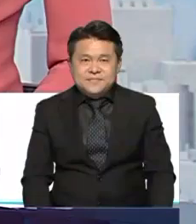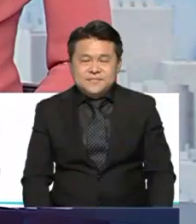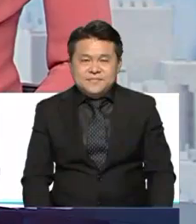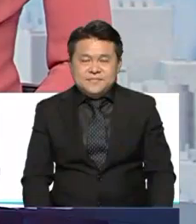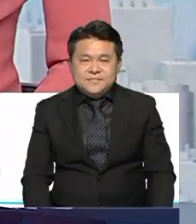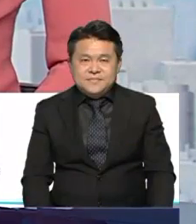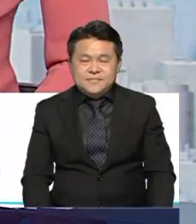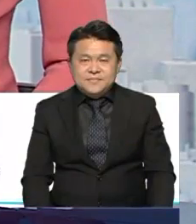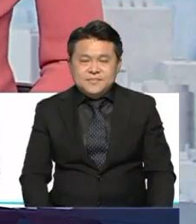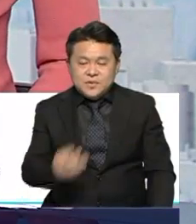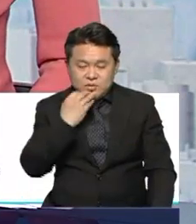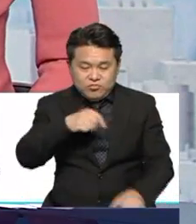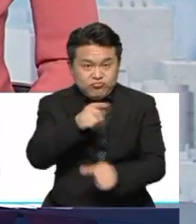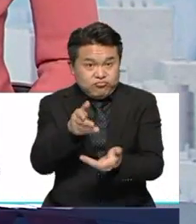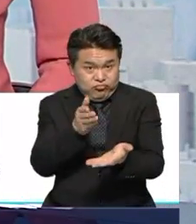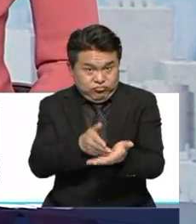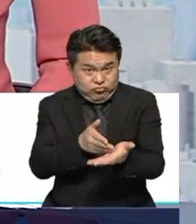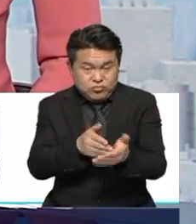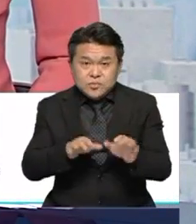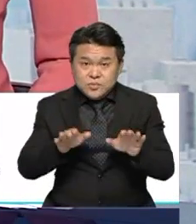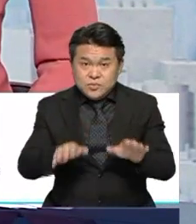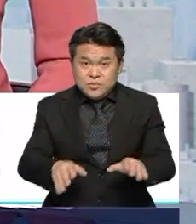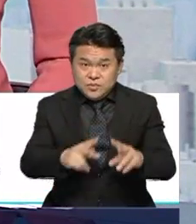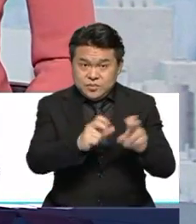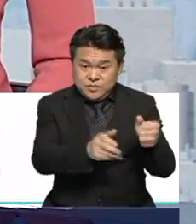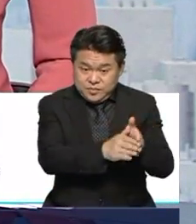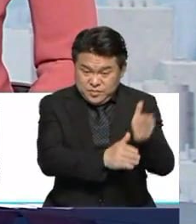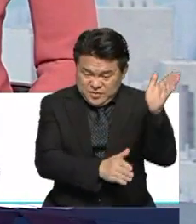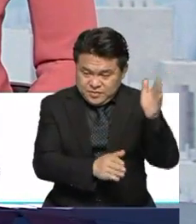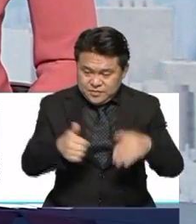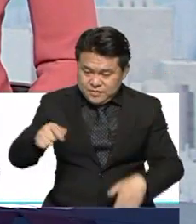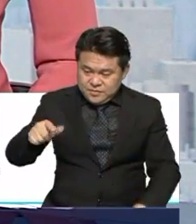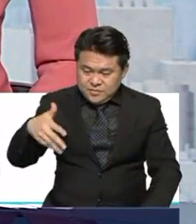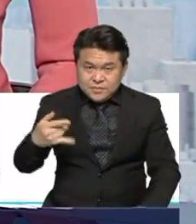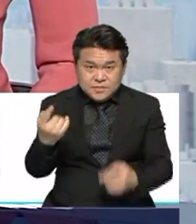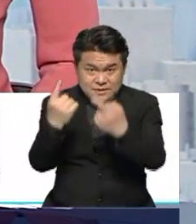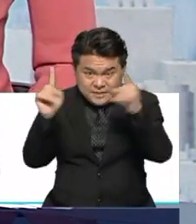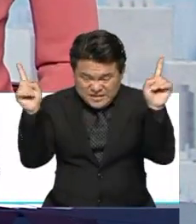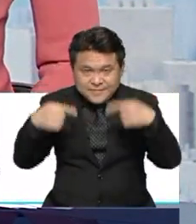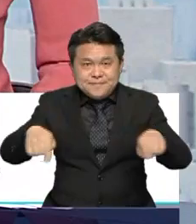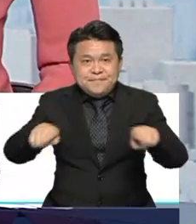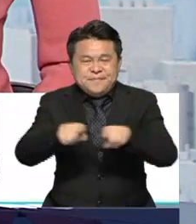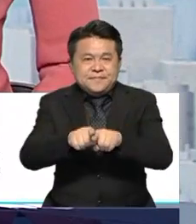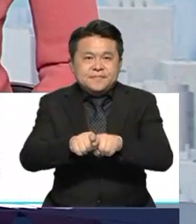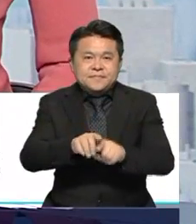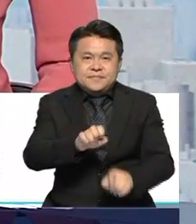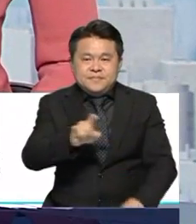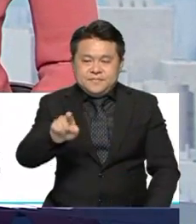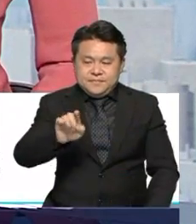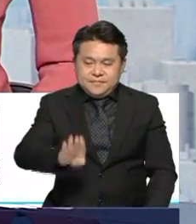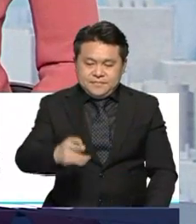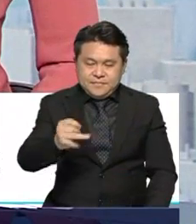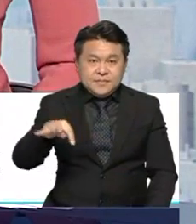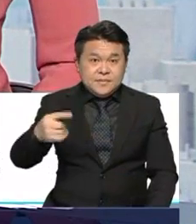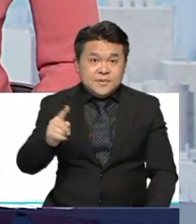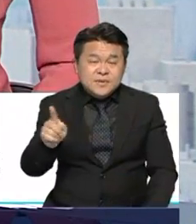이야기합니다. (앵커) 이어서 수도권 소식입니다. (앵커) 오늘은 성남시와 가천대가 손잡고 팹리스, 즉 시스템 반도체 설계의 인재